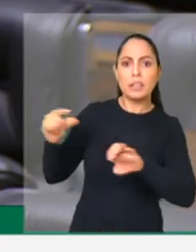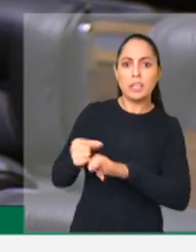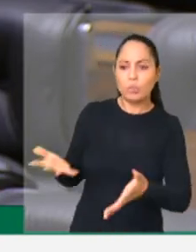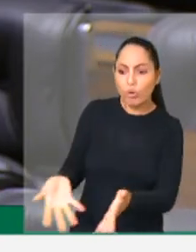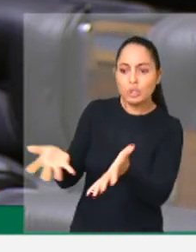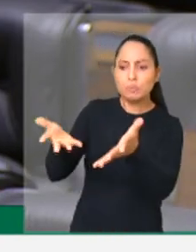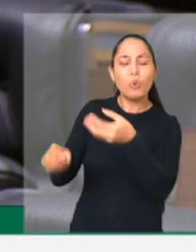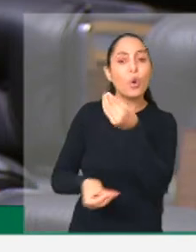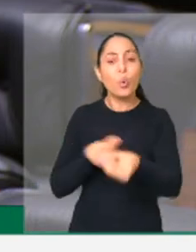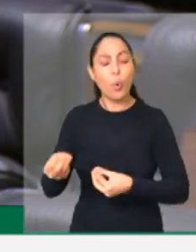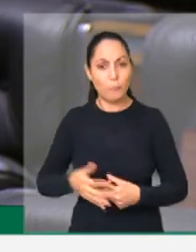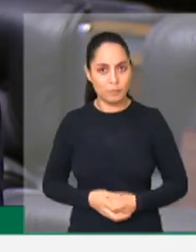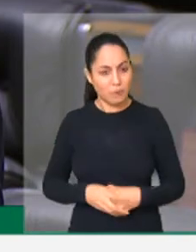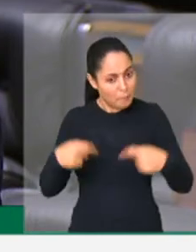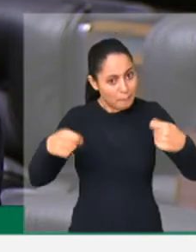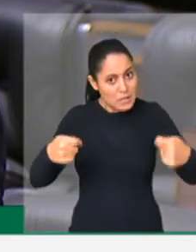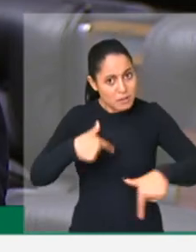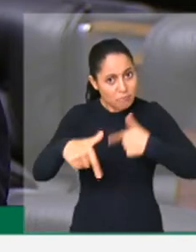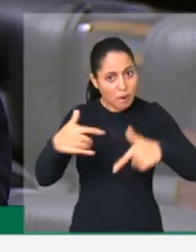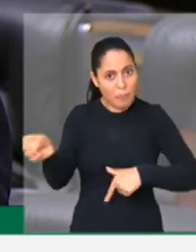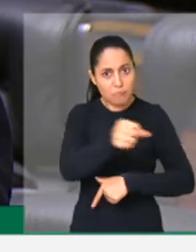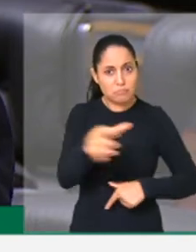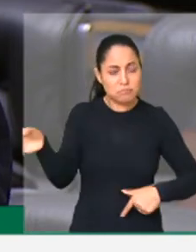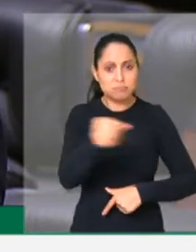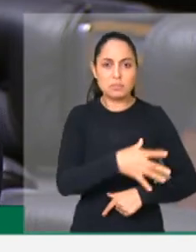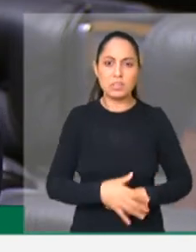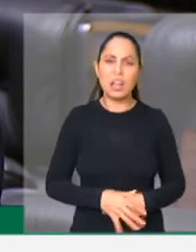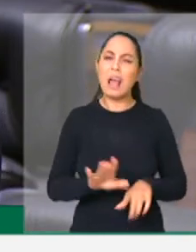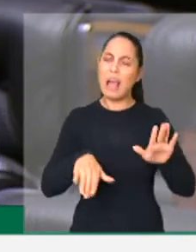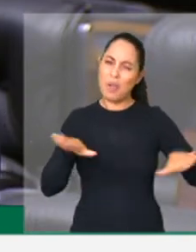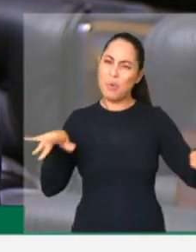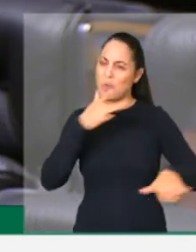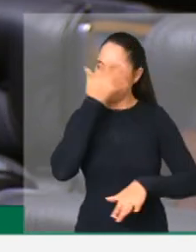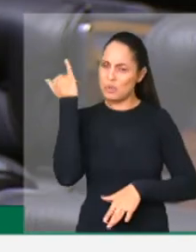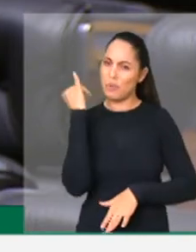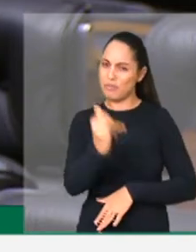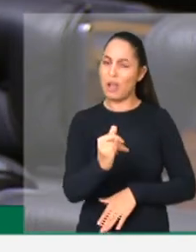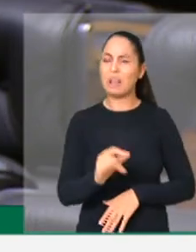DO RESGATE DESSAS EMPRESAS. MUITAS DELAS, INCLUSIVE, COM CARACTERÍSTICAS POSITIVAS,